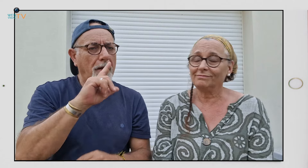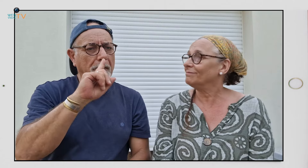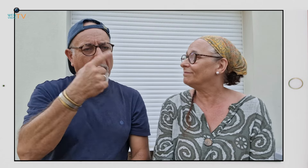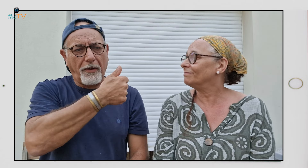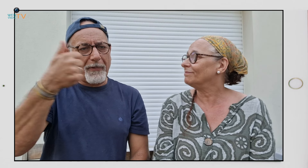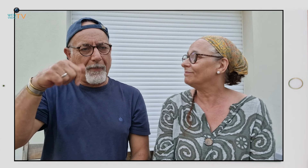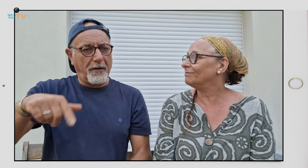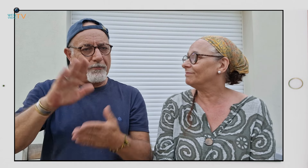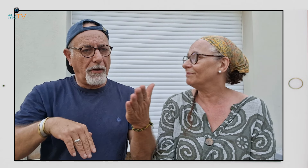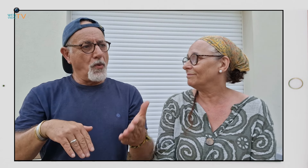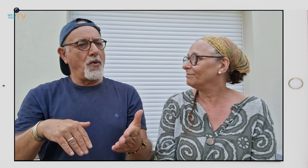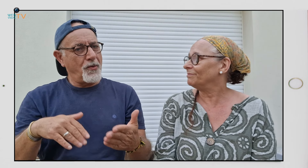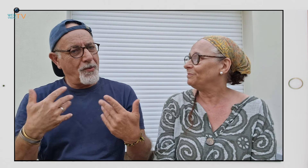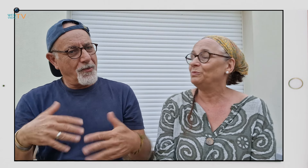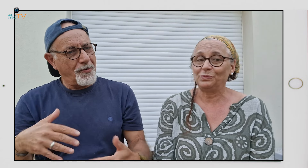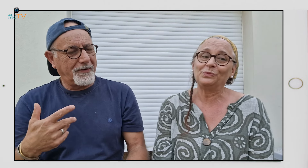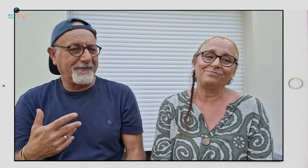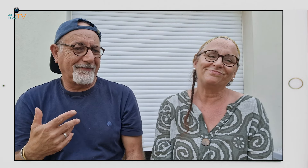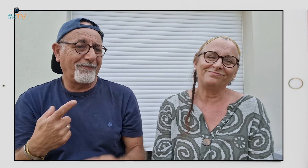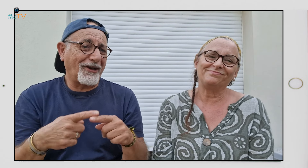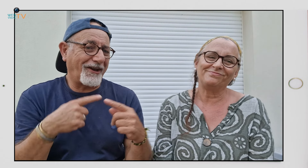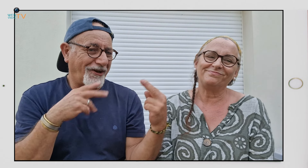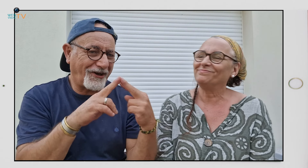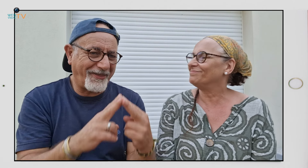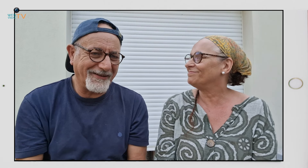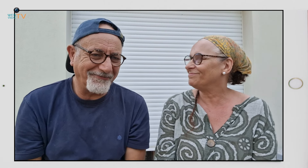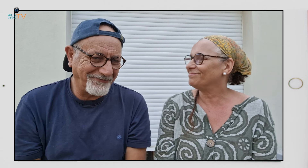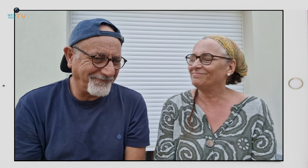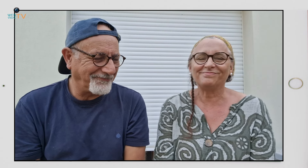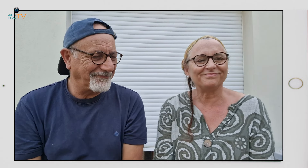pero, el primer destino, Barcelona, y es, precisamente, por esto, porque nos conocemos.